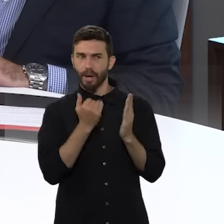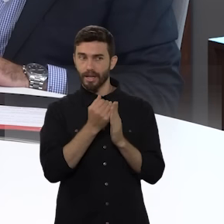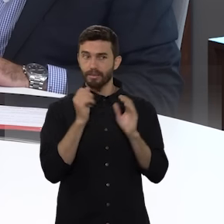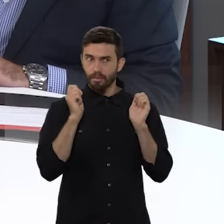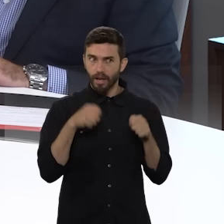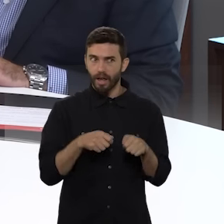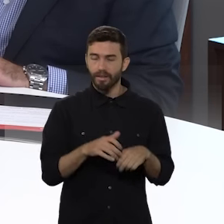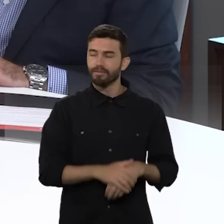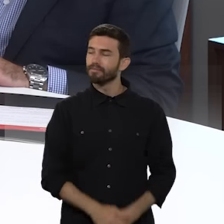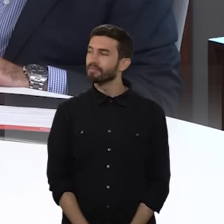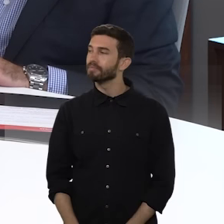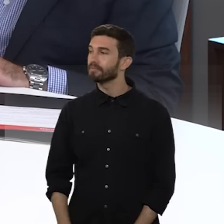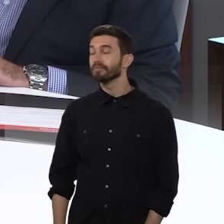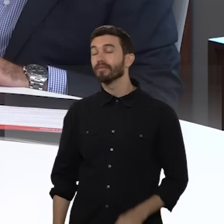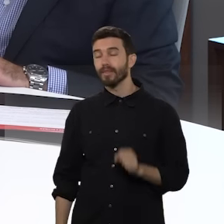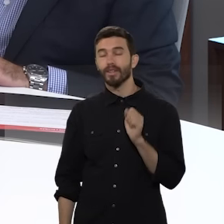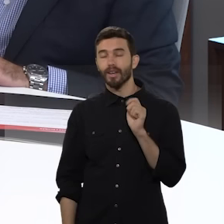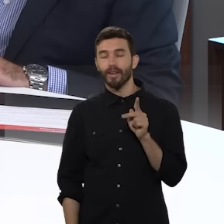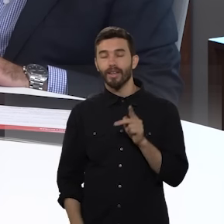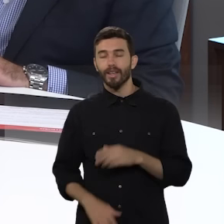Tá ok. Primeiro,